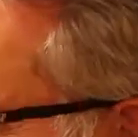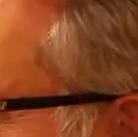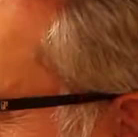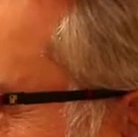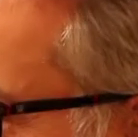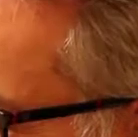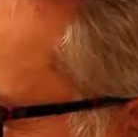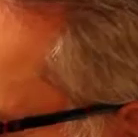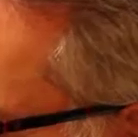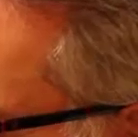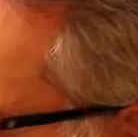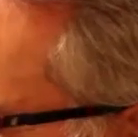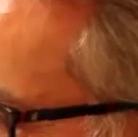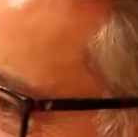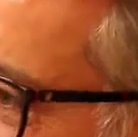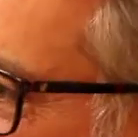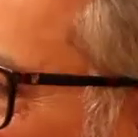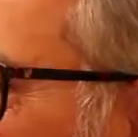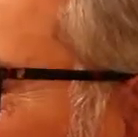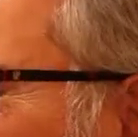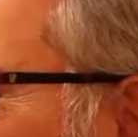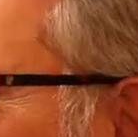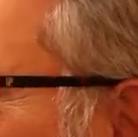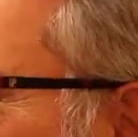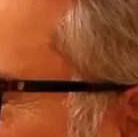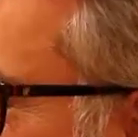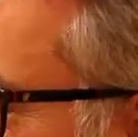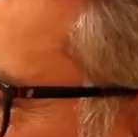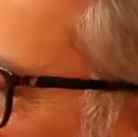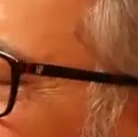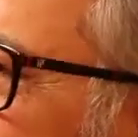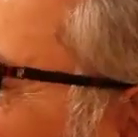y han pasado casi 25 años,